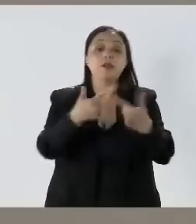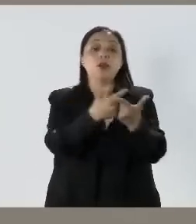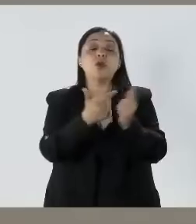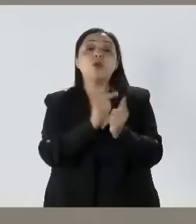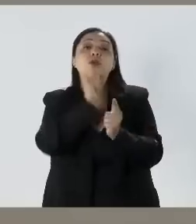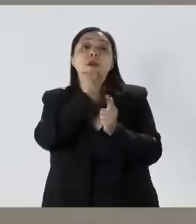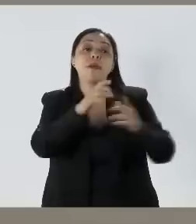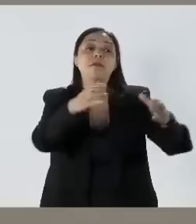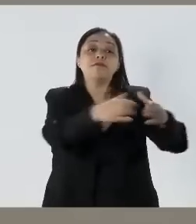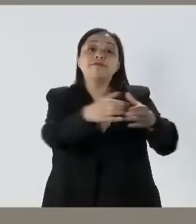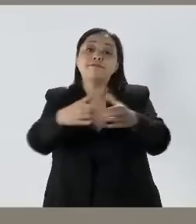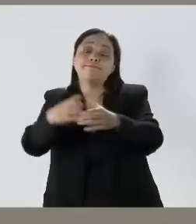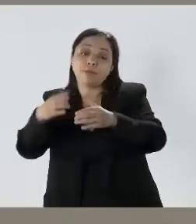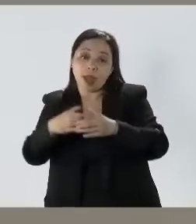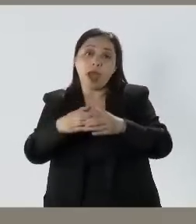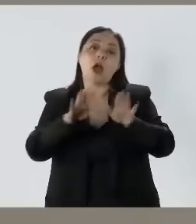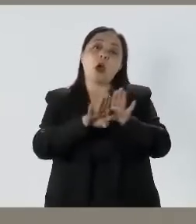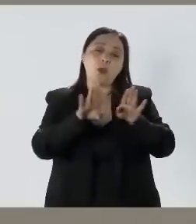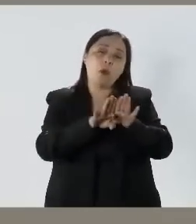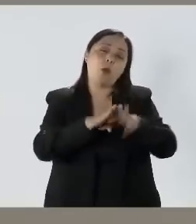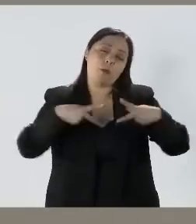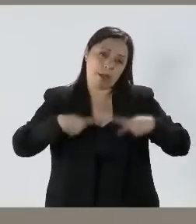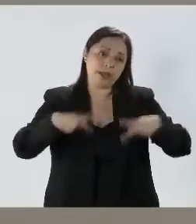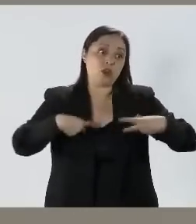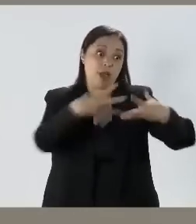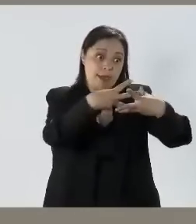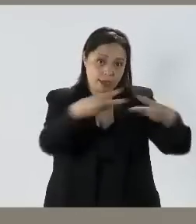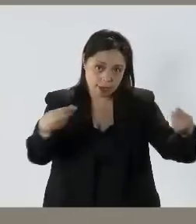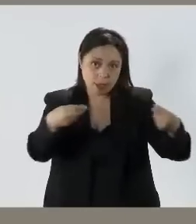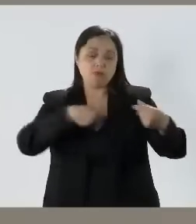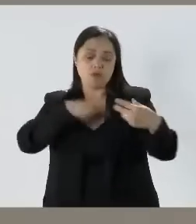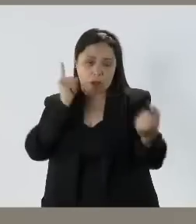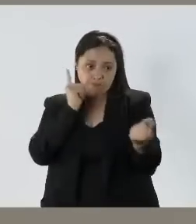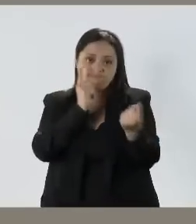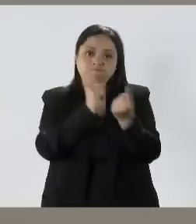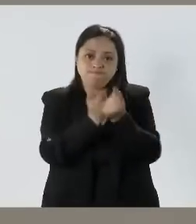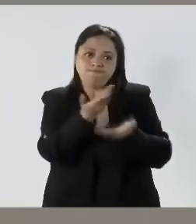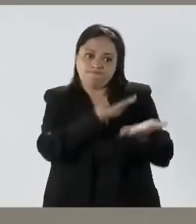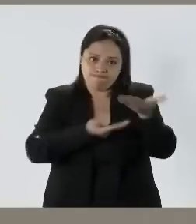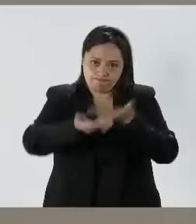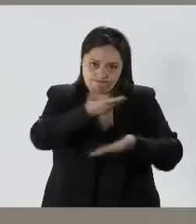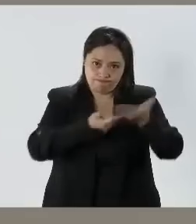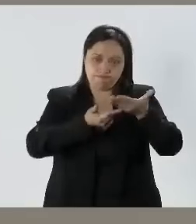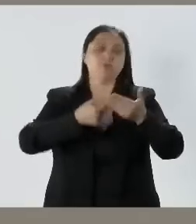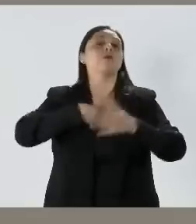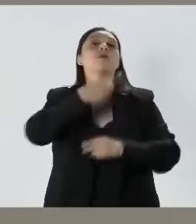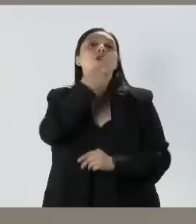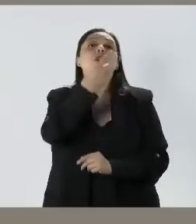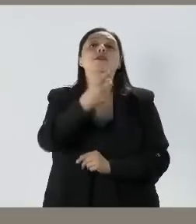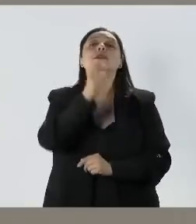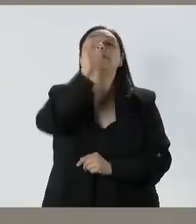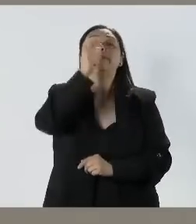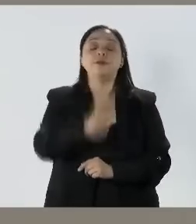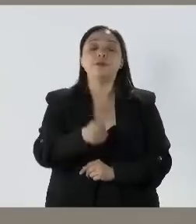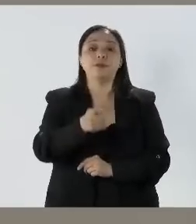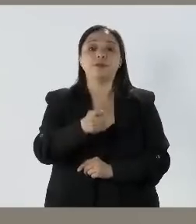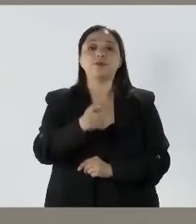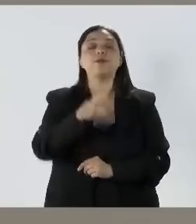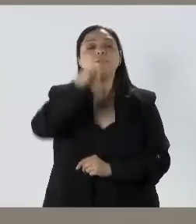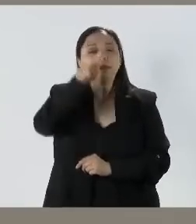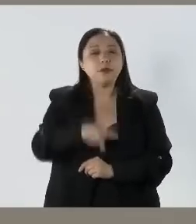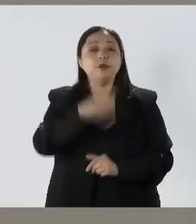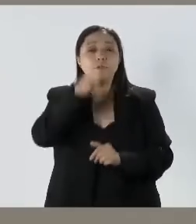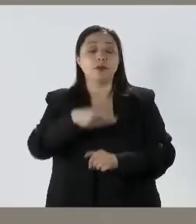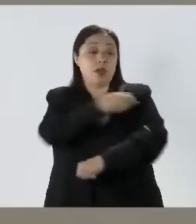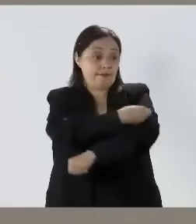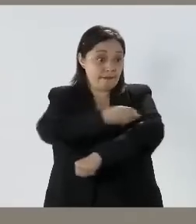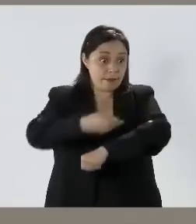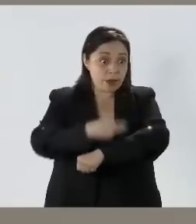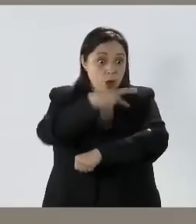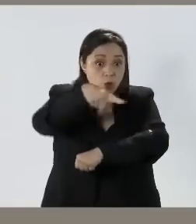desaparecidas y quiero decirles que comparto con ustedes con las familias buscadoras la necesidad